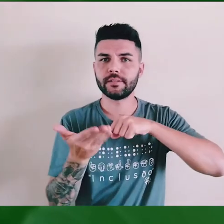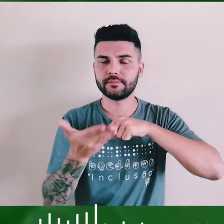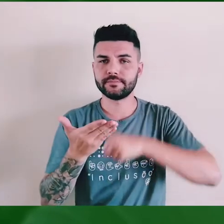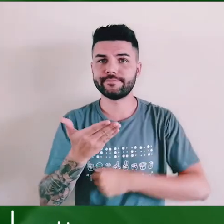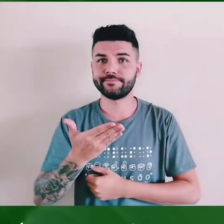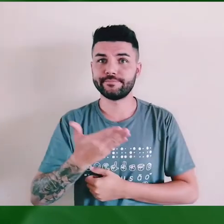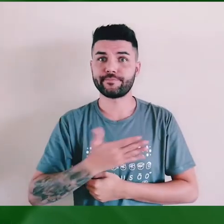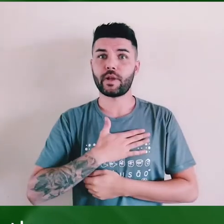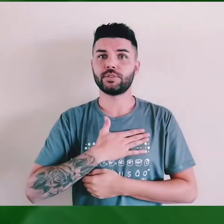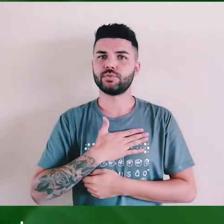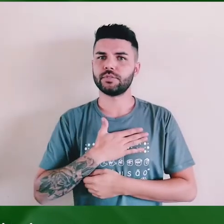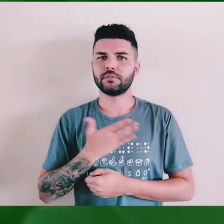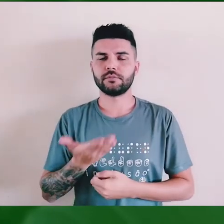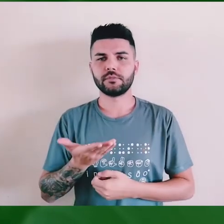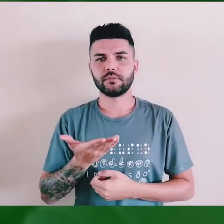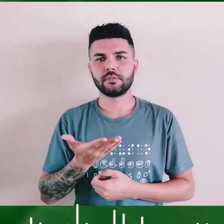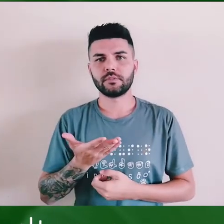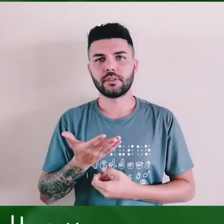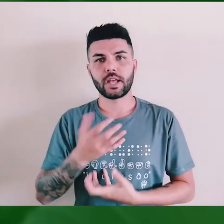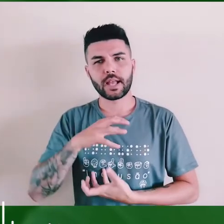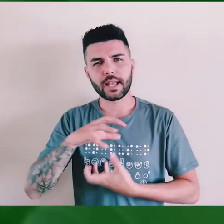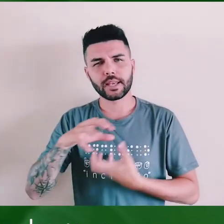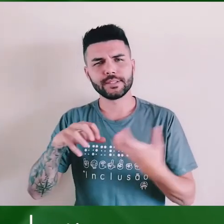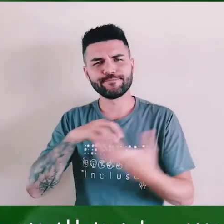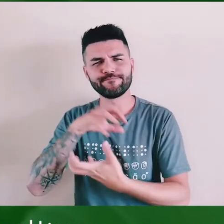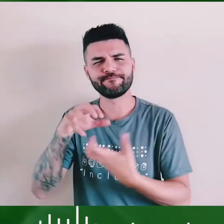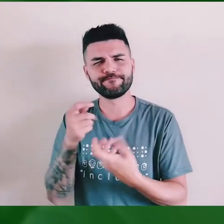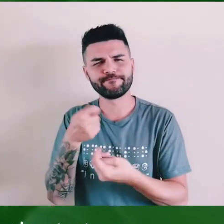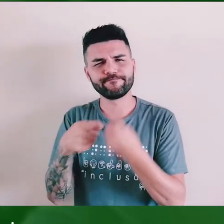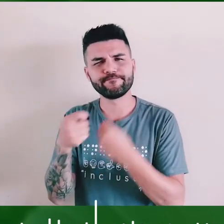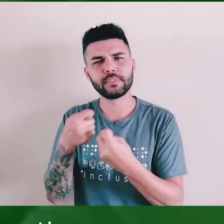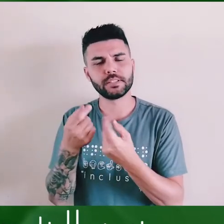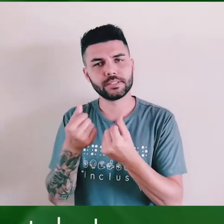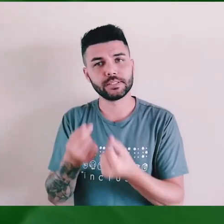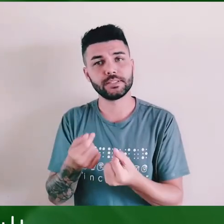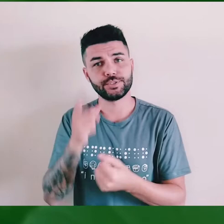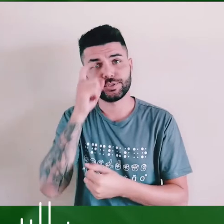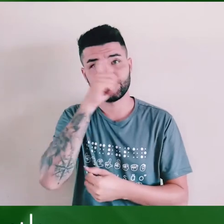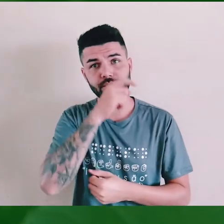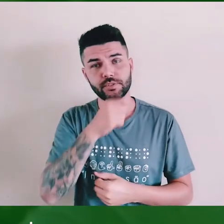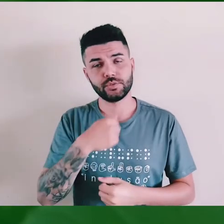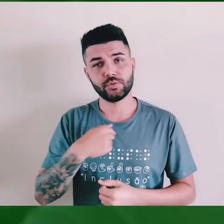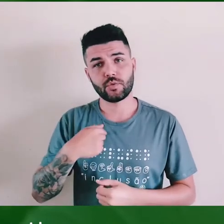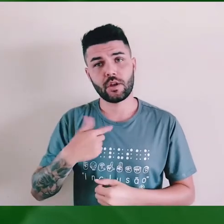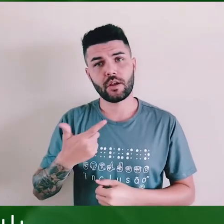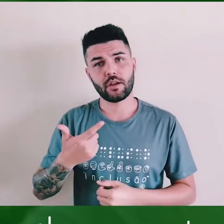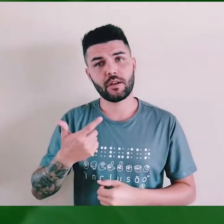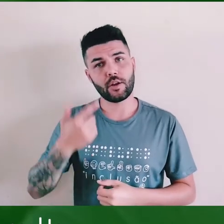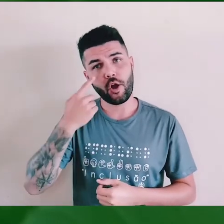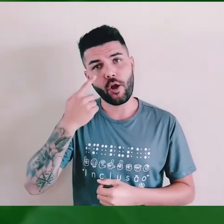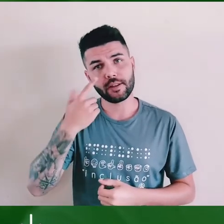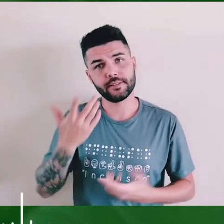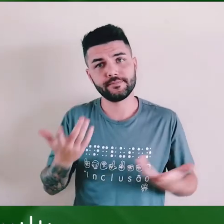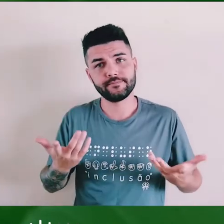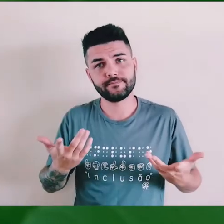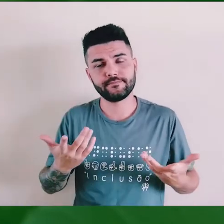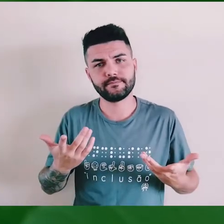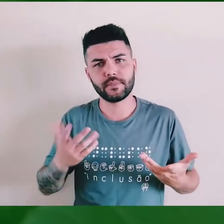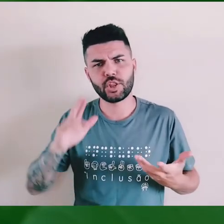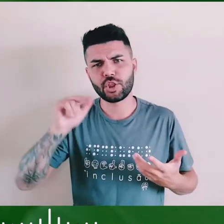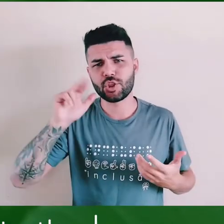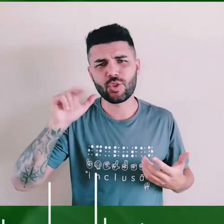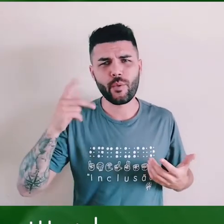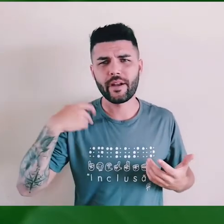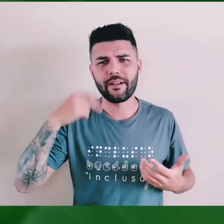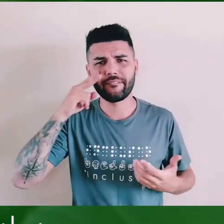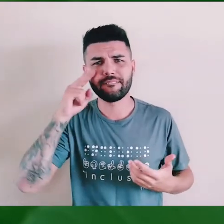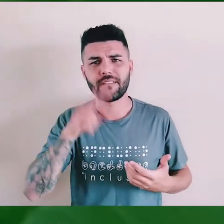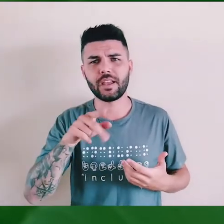assustador, é uma crise que a gente, na nossa vida, eu sou de 1992, nunca sonhamos em ver.